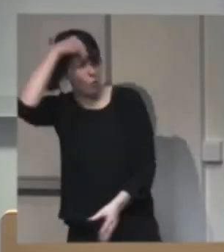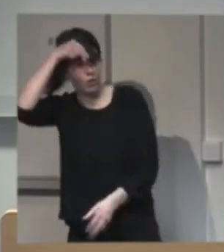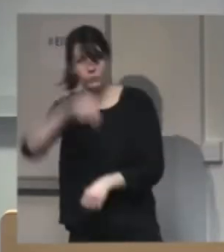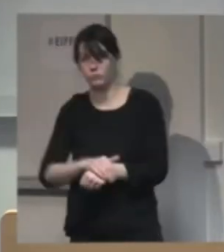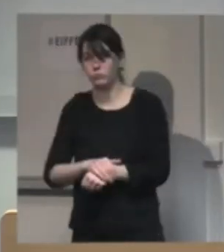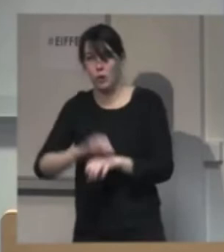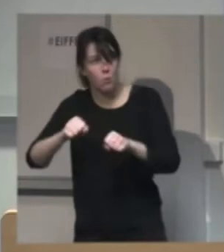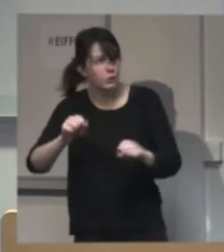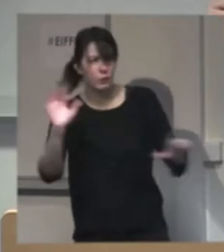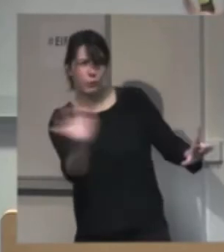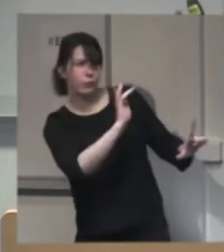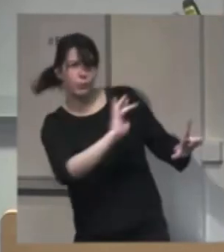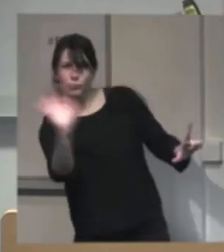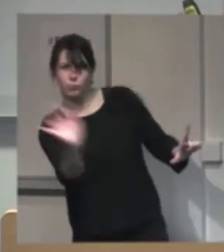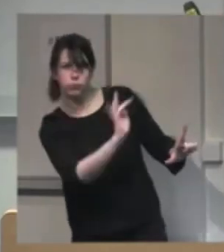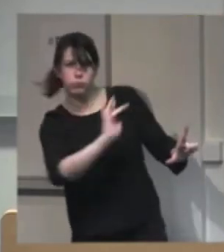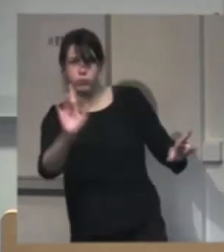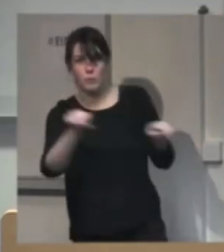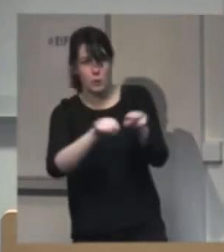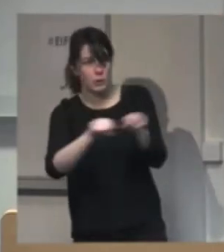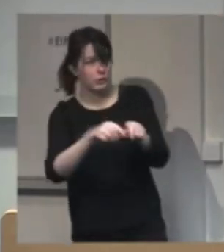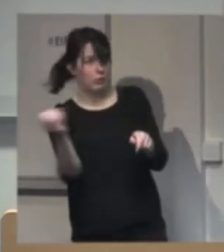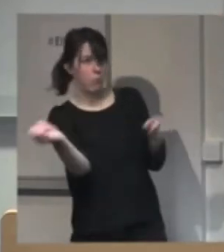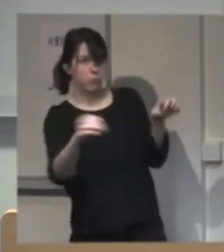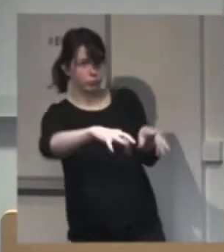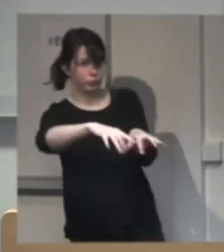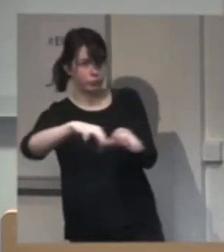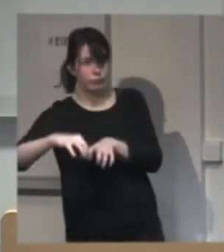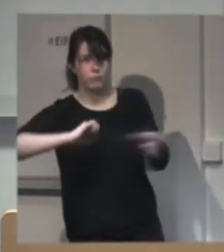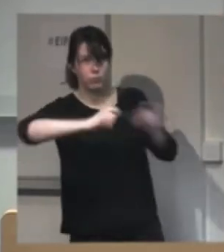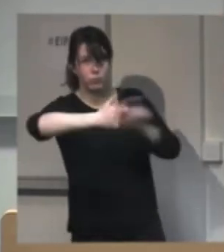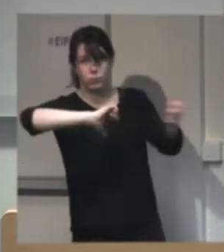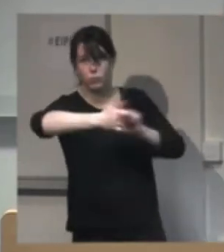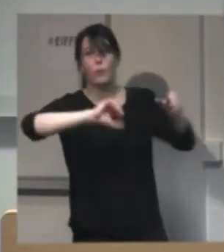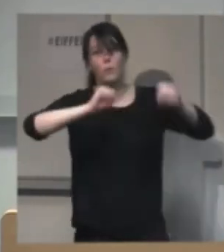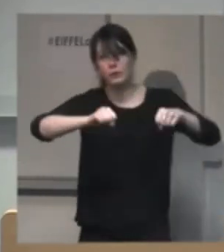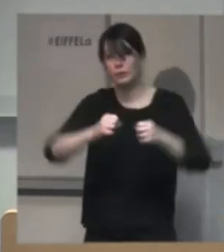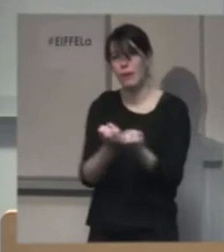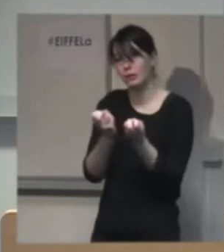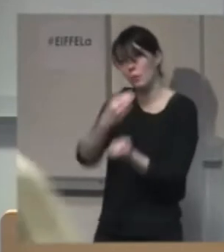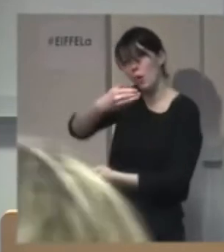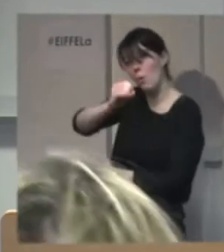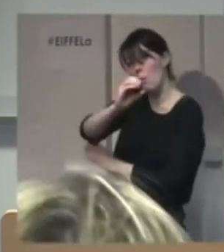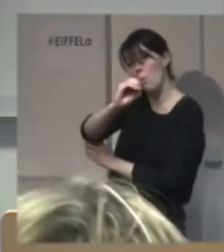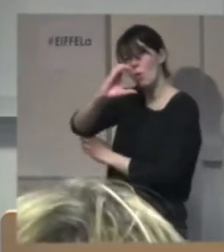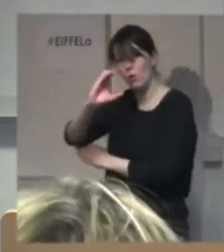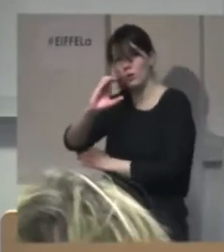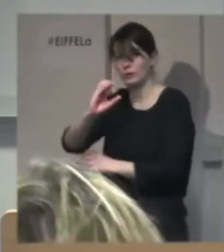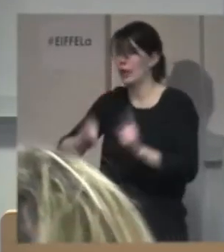mais aussi interagir et contribuer. C'est d'autant plus important sur des MOOCs où il y a une part de participation des personnes.